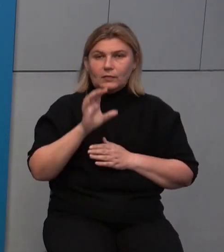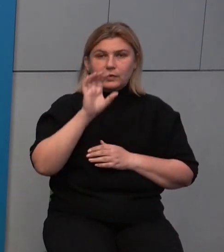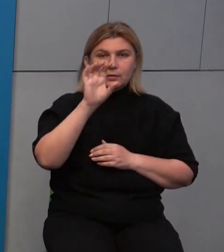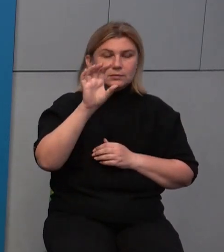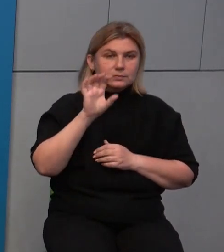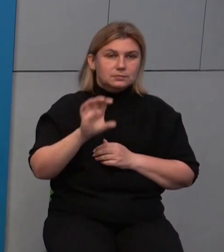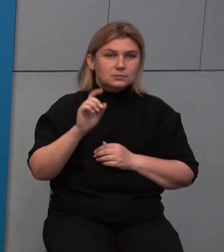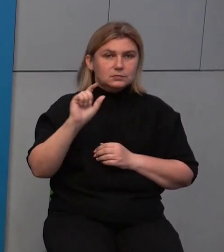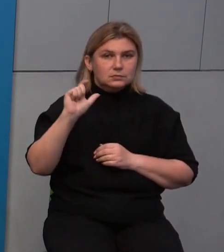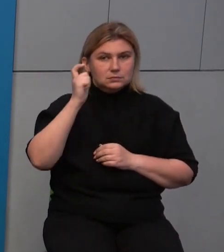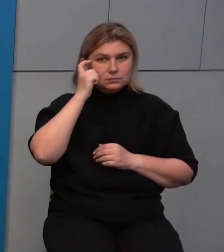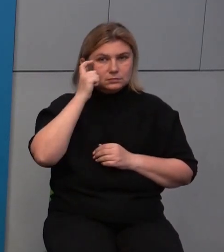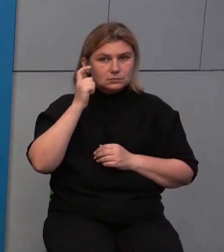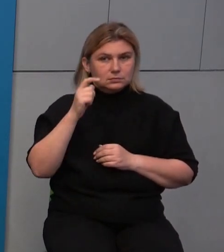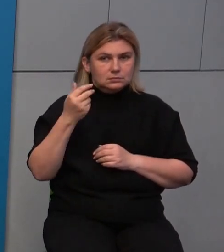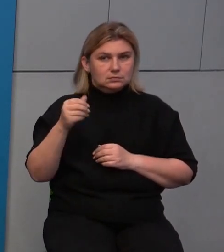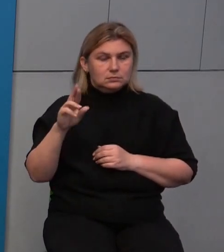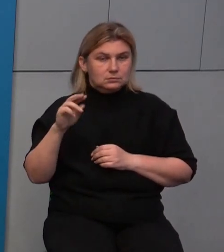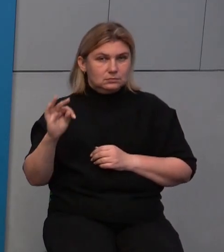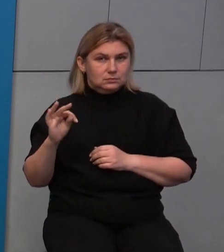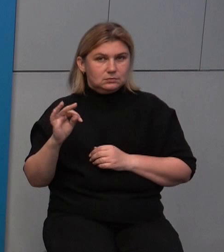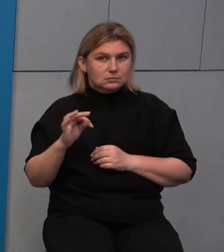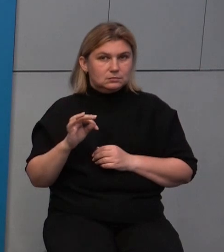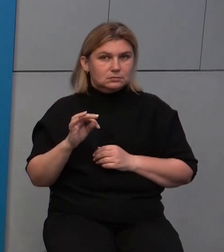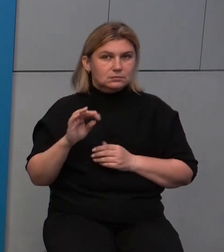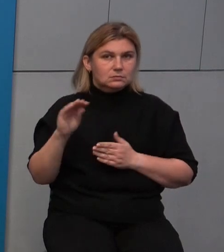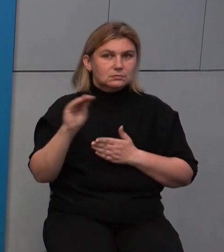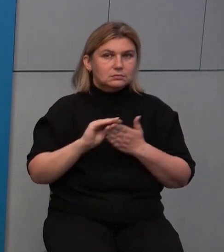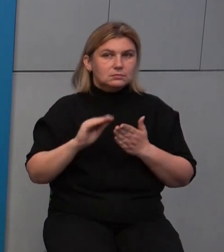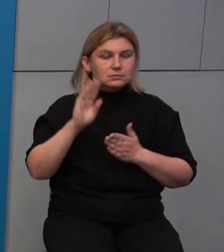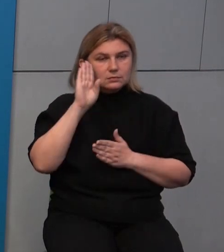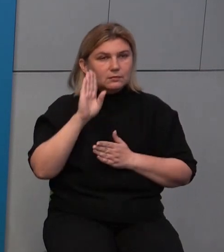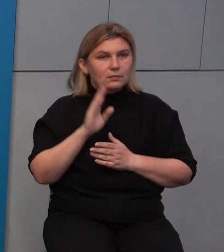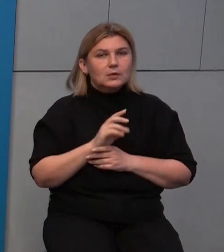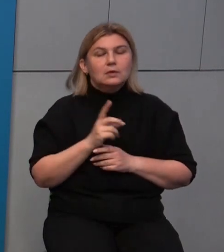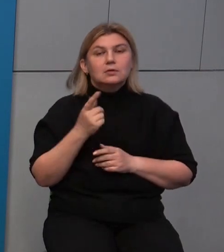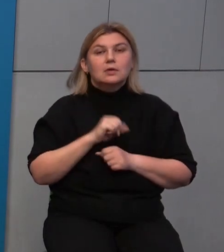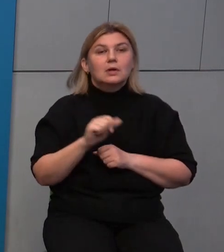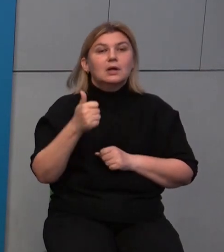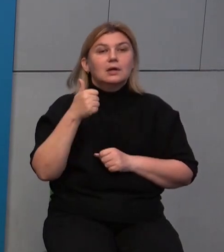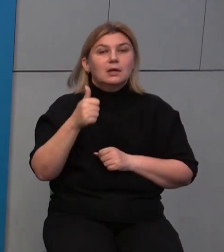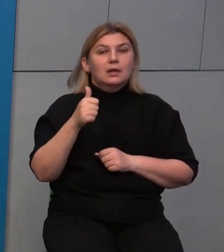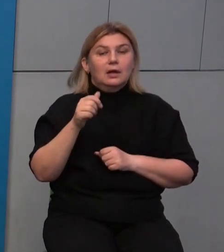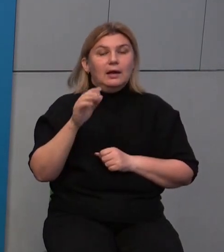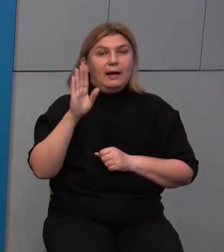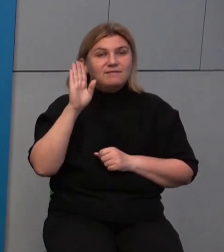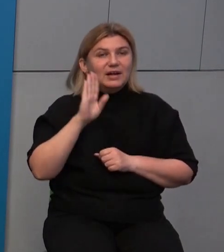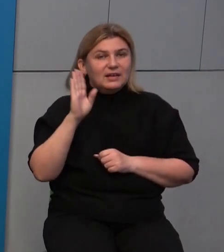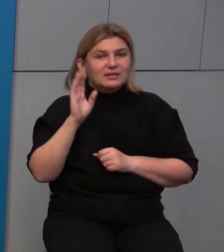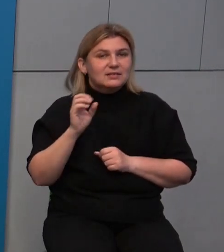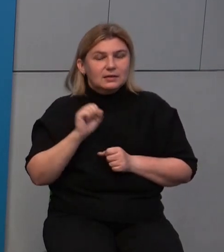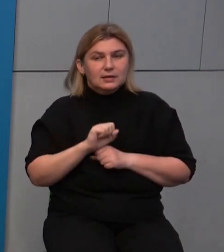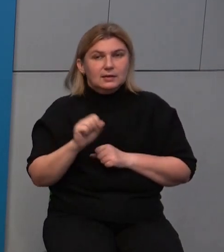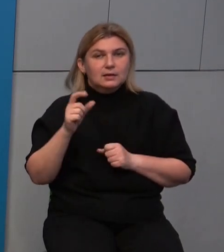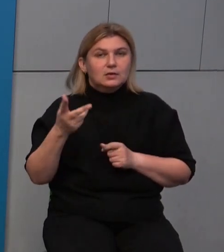głównonurtowy niż pisarz science fiction. I to nie jest jedyne nazwisko w polskiej fantastyce, które się z tej fantastyki próbowało